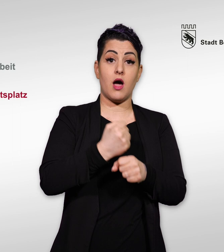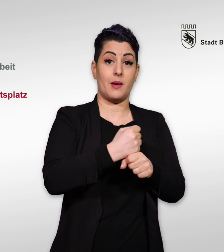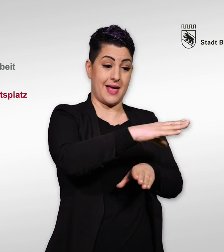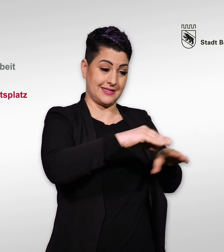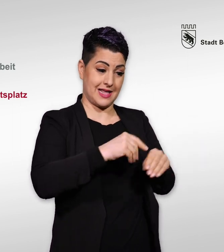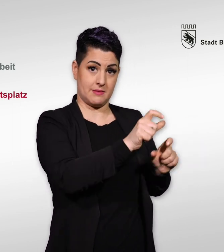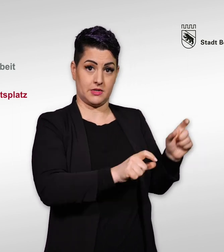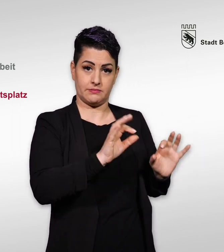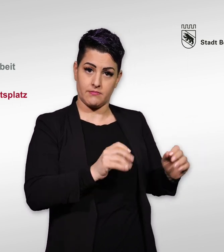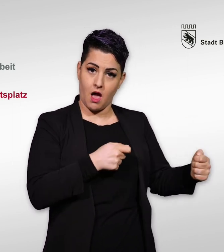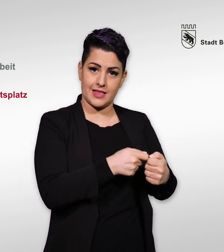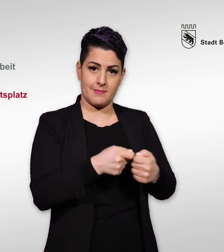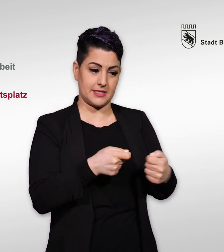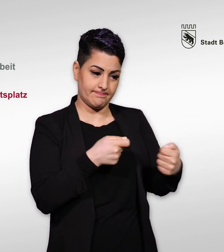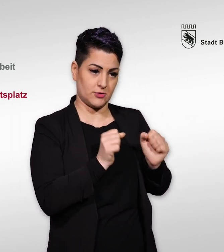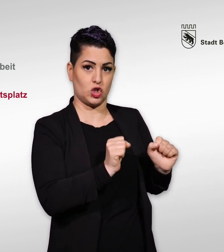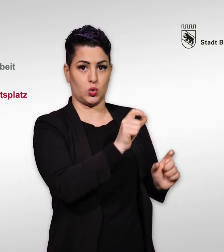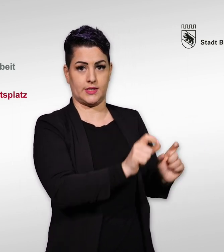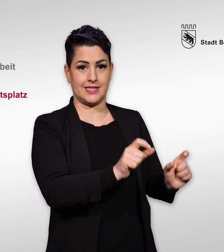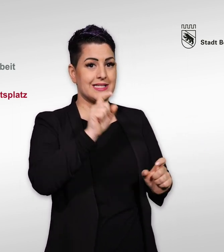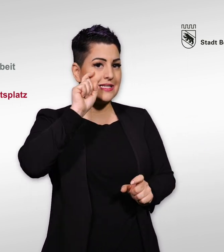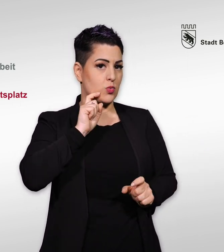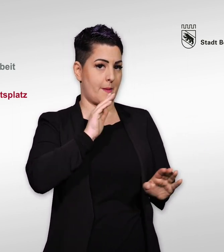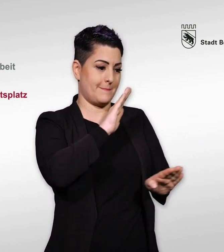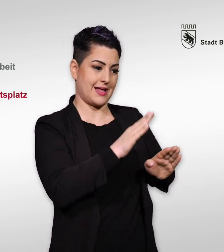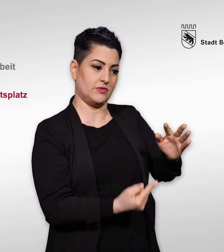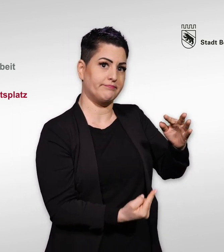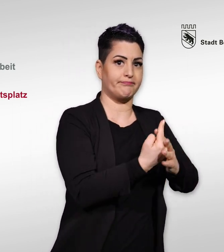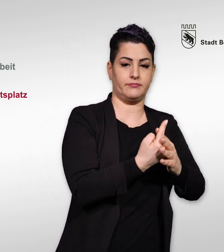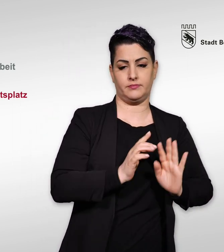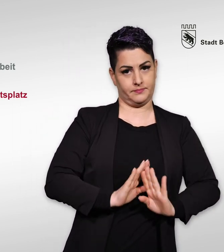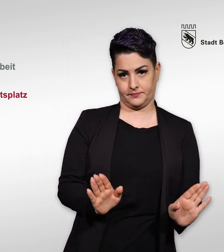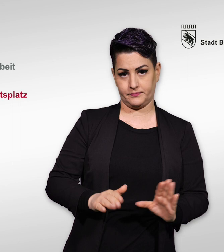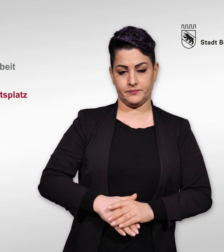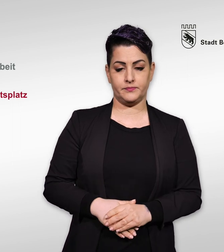die Arbeitnehmenden in angemessener Weise vor sexueller Belästigung zu schützen.